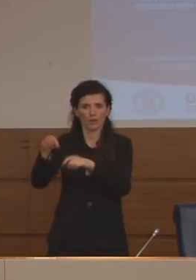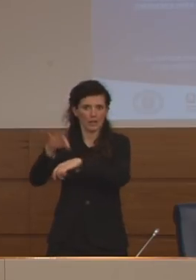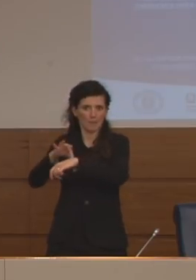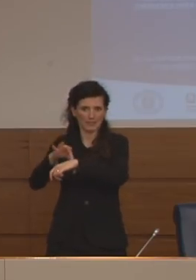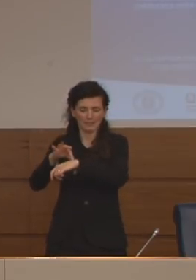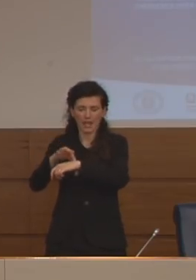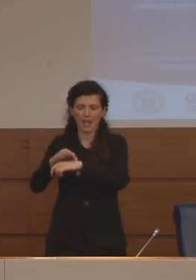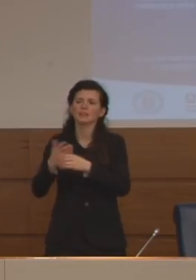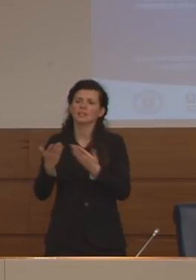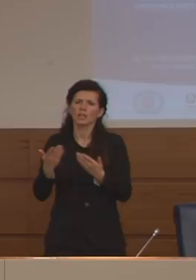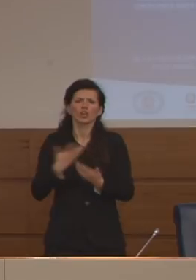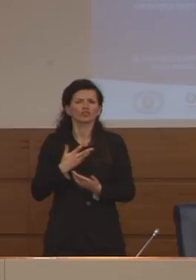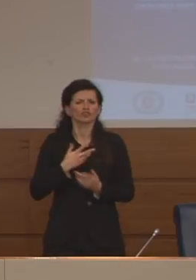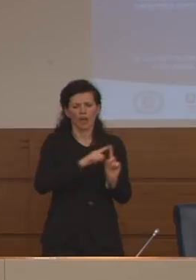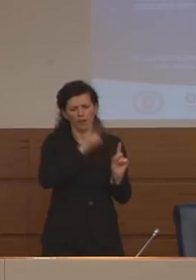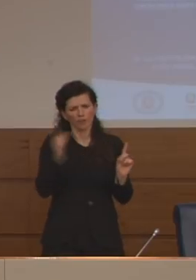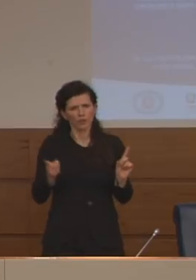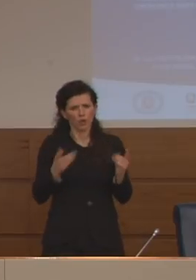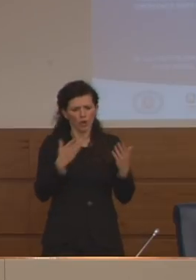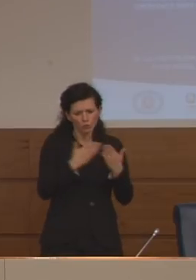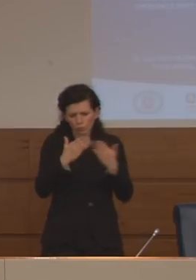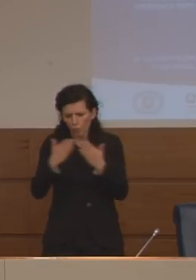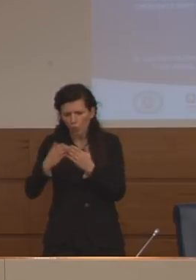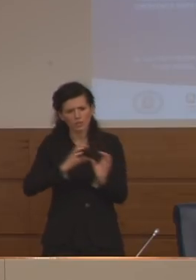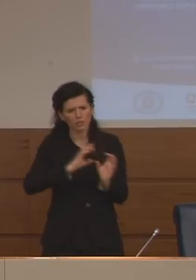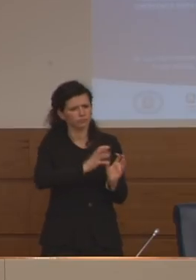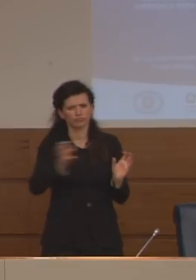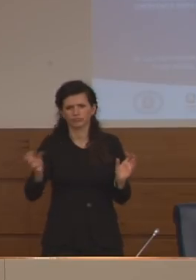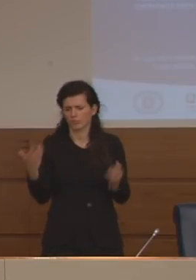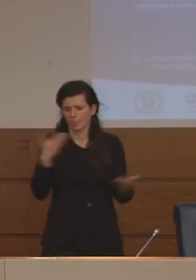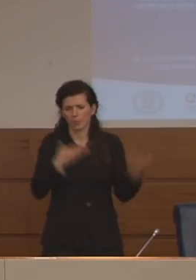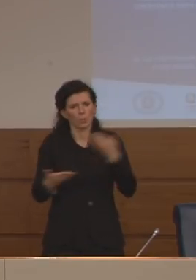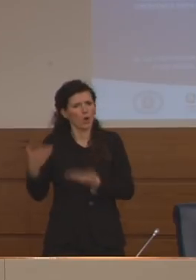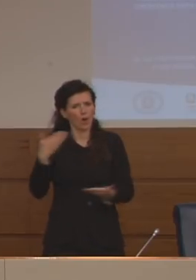Quelli che passano il vaglio